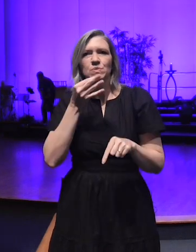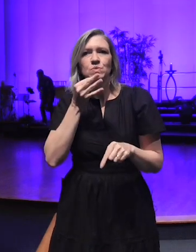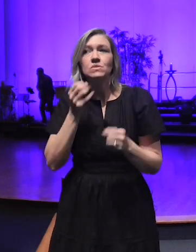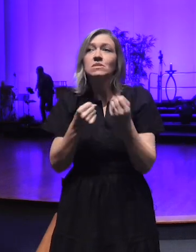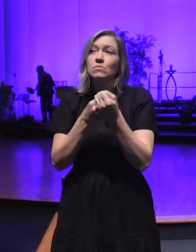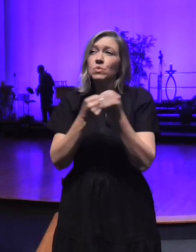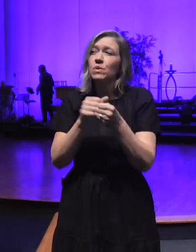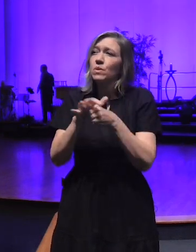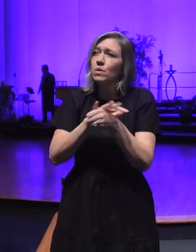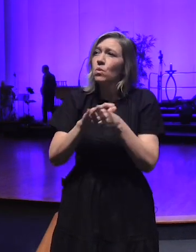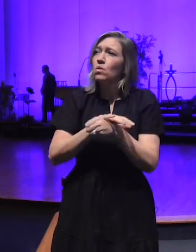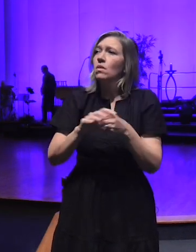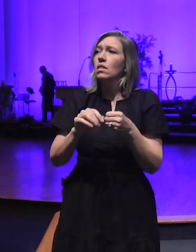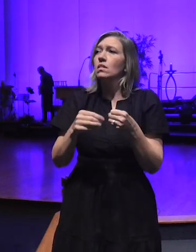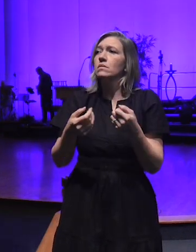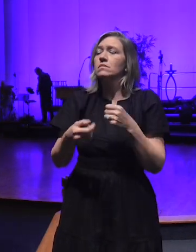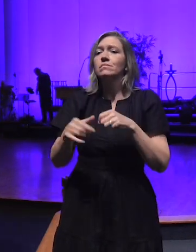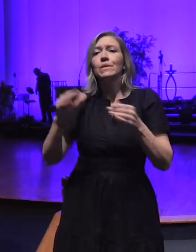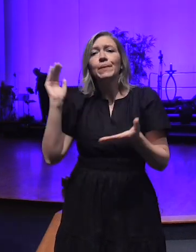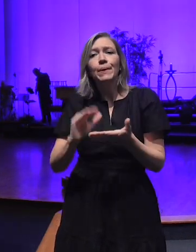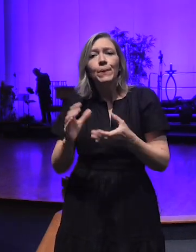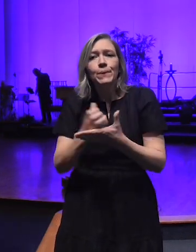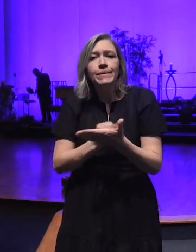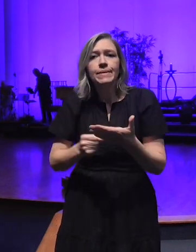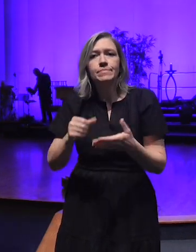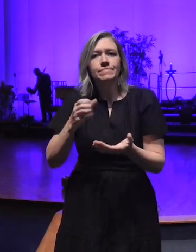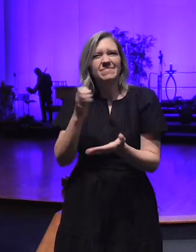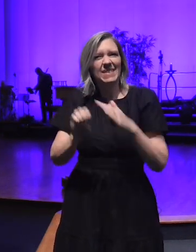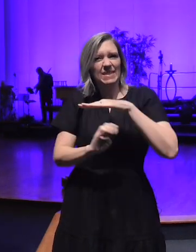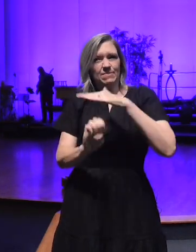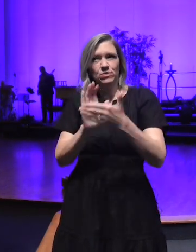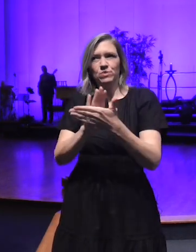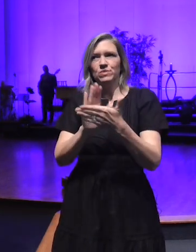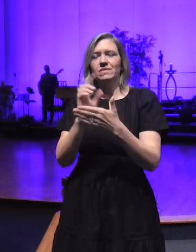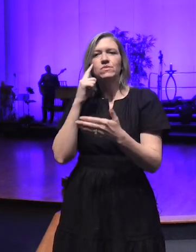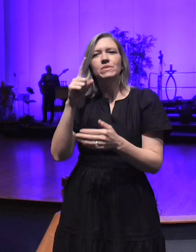hermosas flores. Todas las ganancias apoyarán a los niños durante el verano proporcionando almuerzos nutritivos.